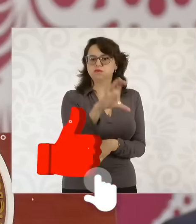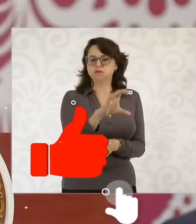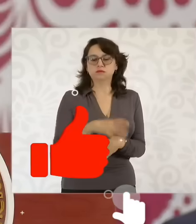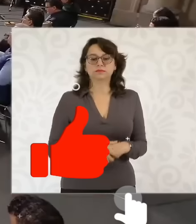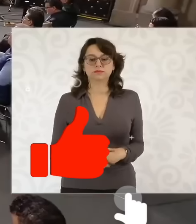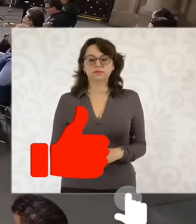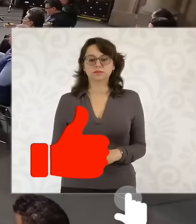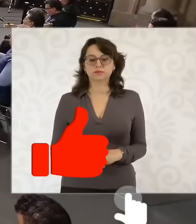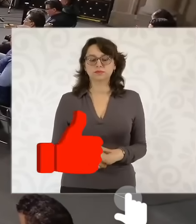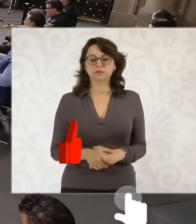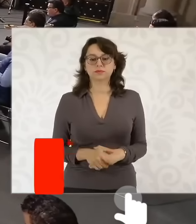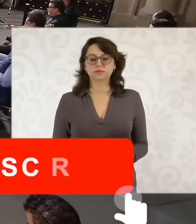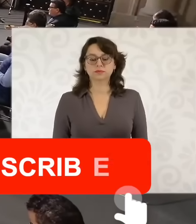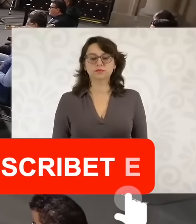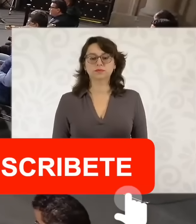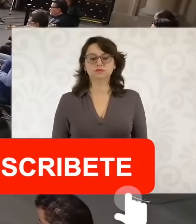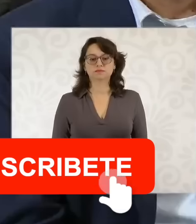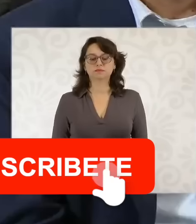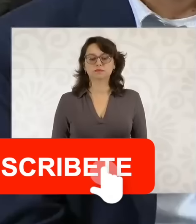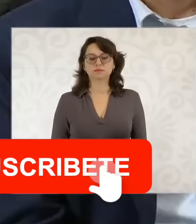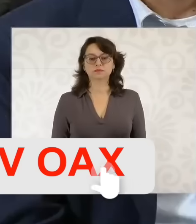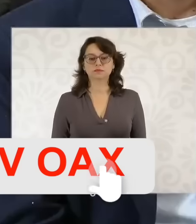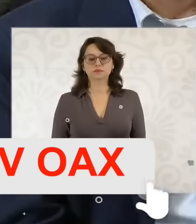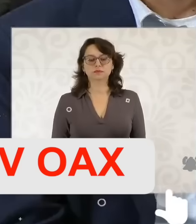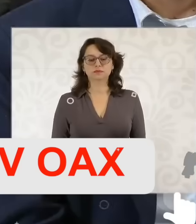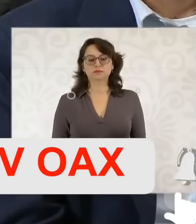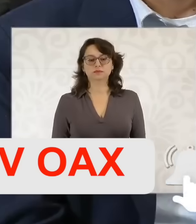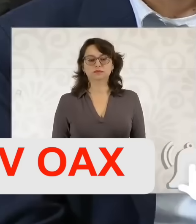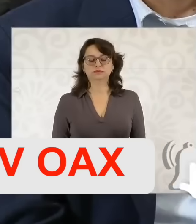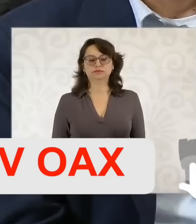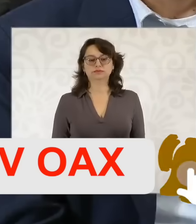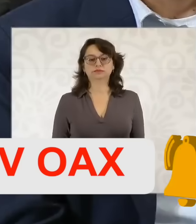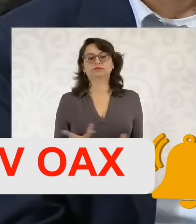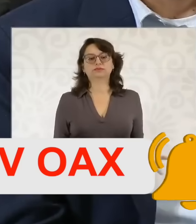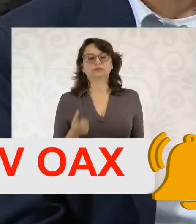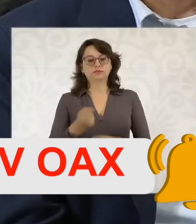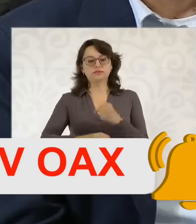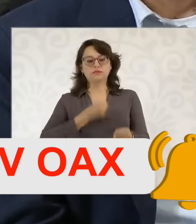y ya tiene el monto de que se le va a destinar en la línea presupuestal para 2026. Este año se